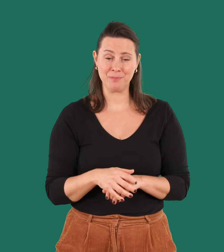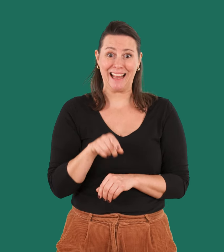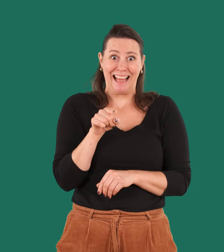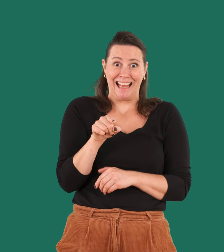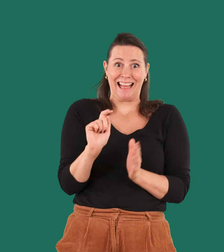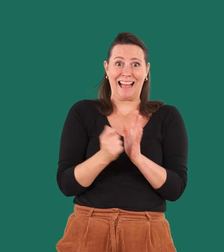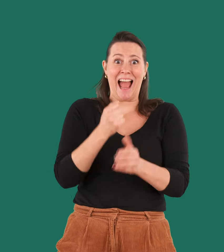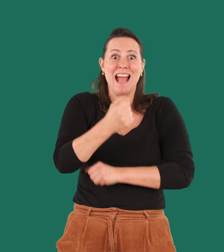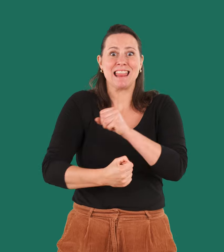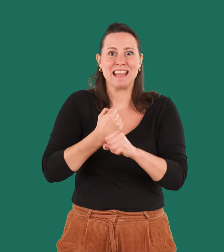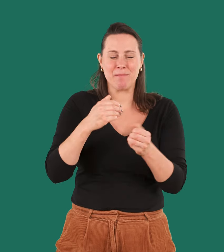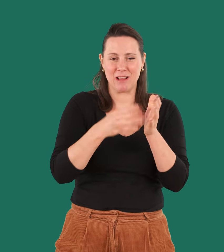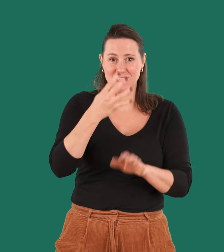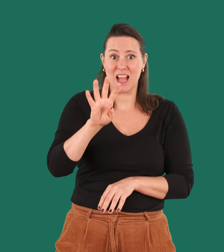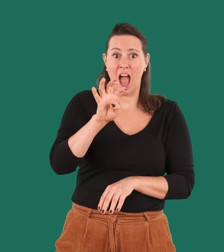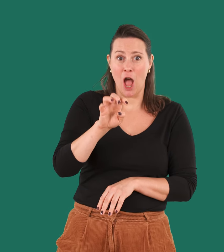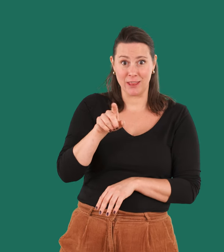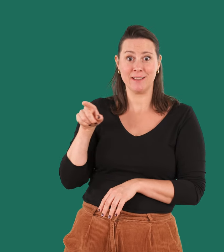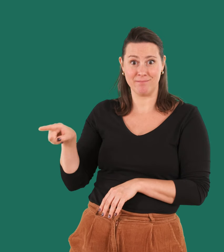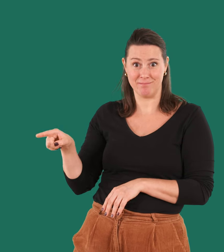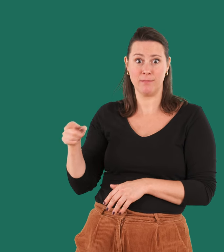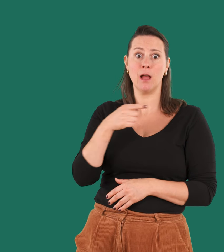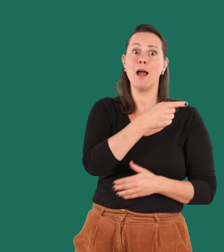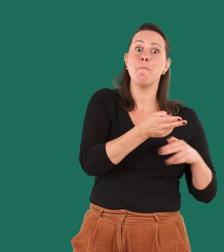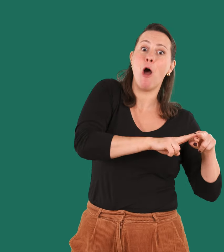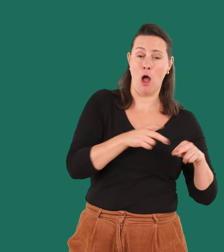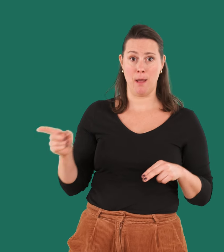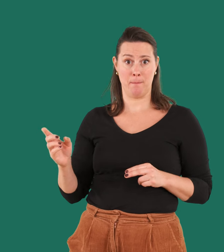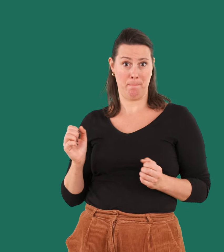L’année de la mort de l’artiste, en 1940,